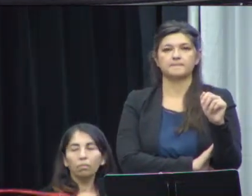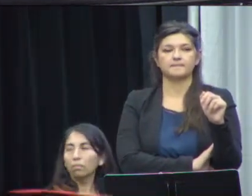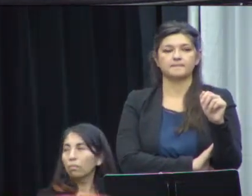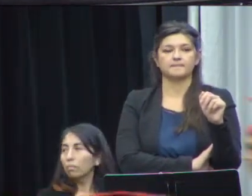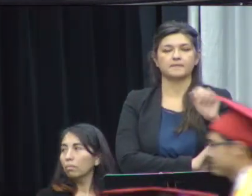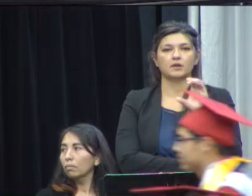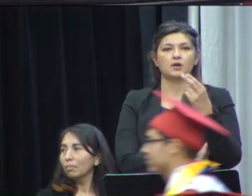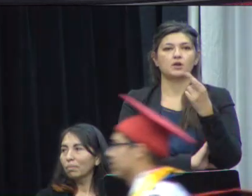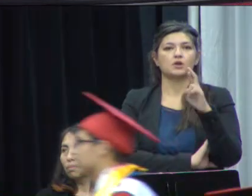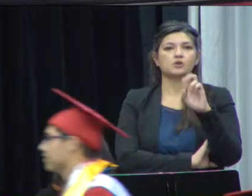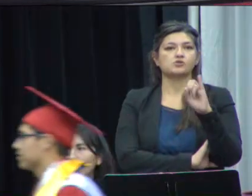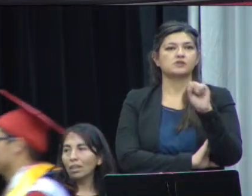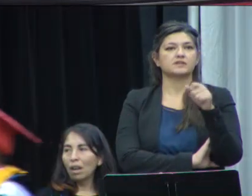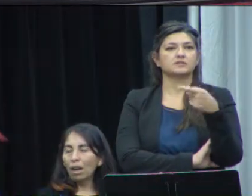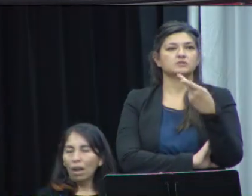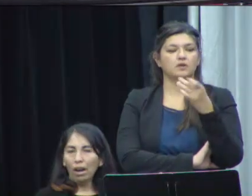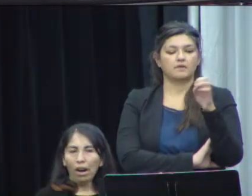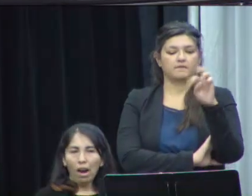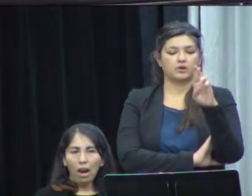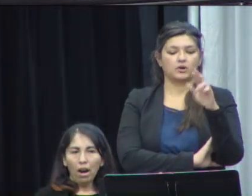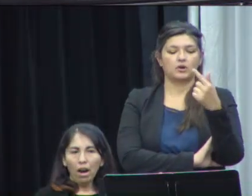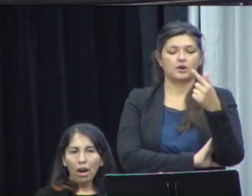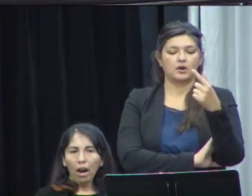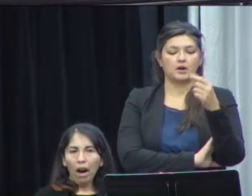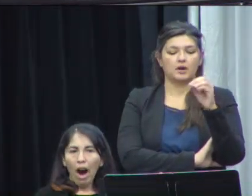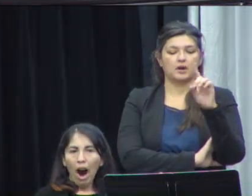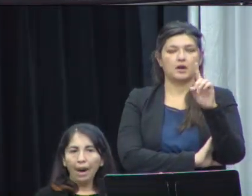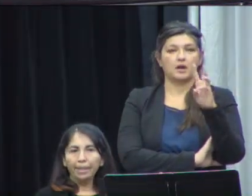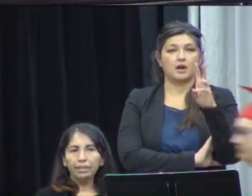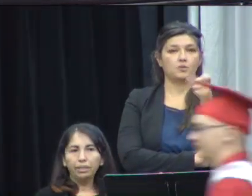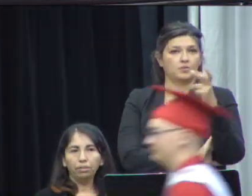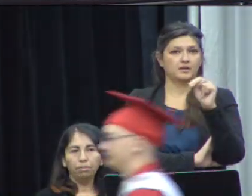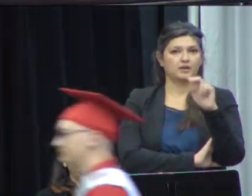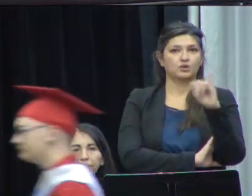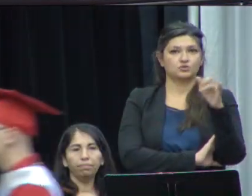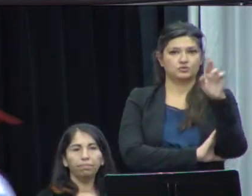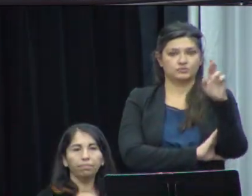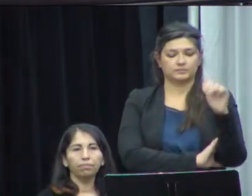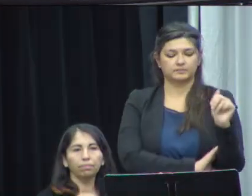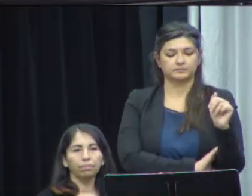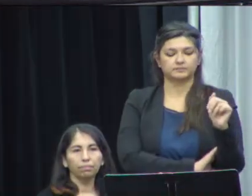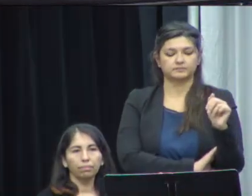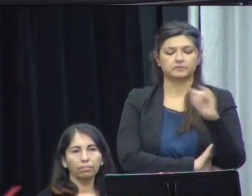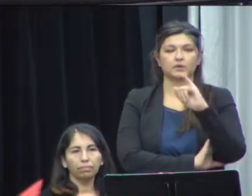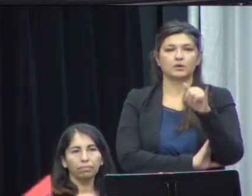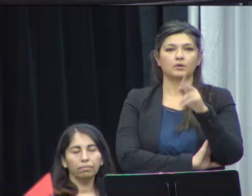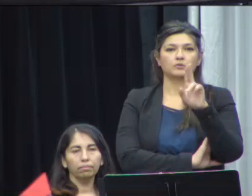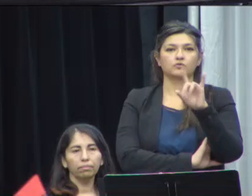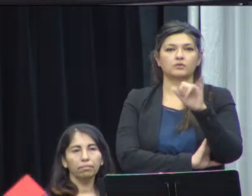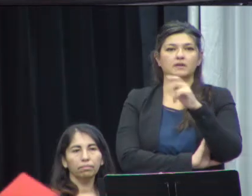Christopher Godwin, Jr. (audience applauds) Julianna Gomez.